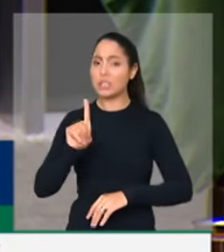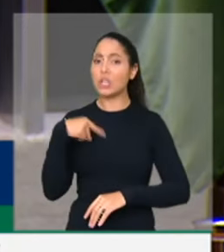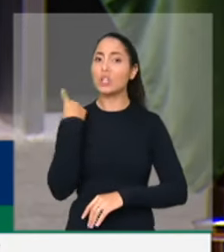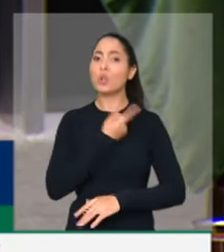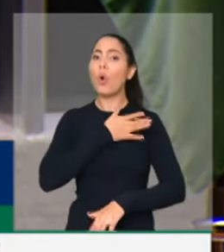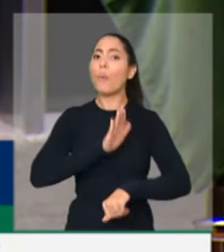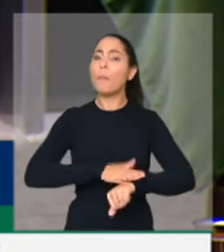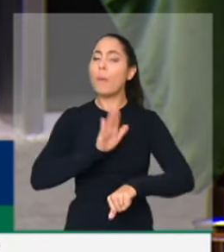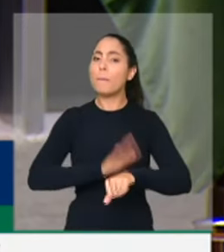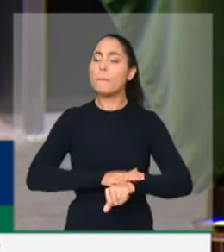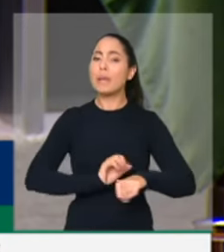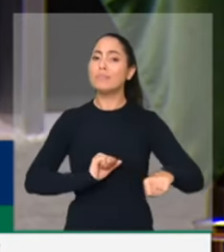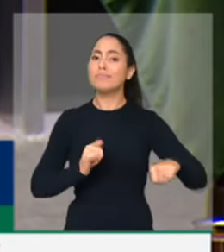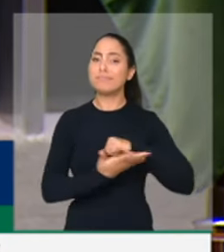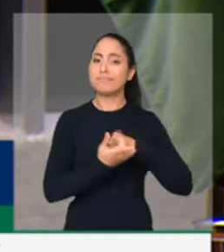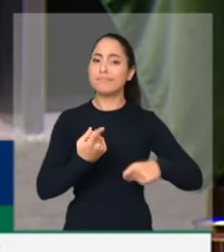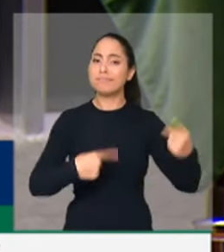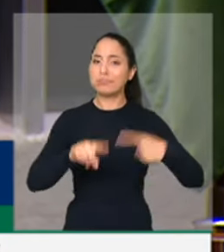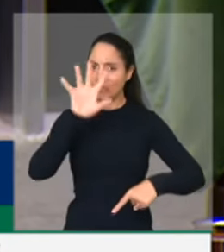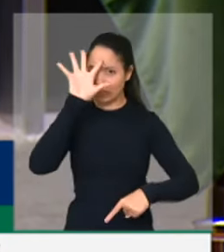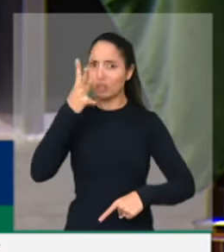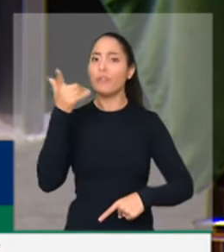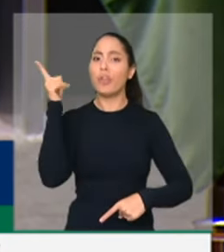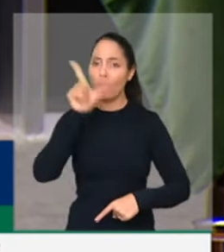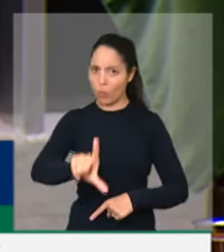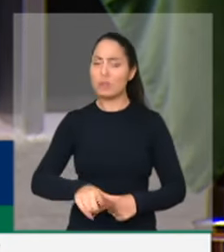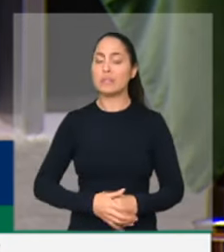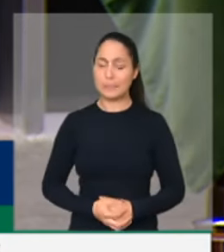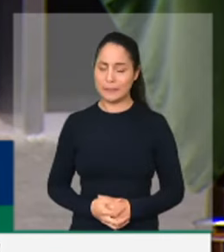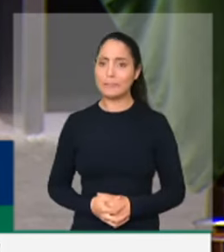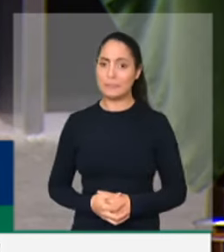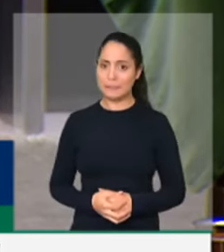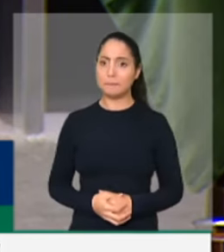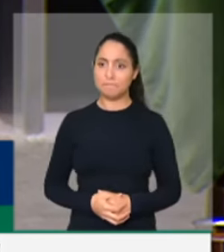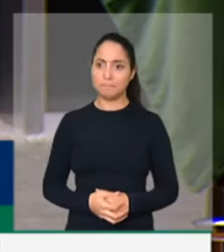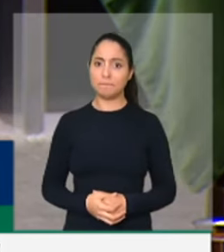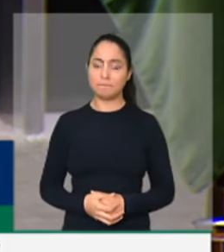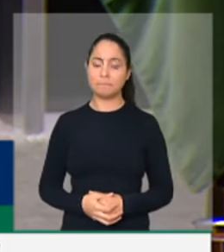COVID-19, O NOVO CORONAVÍRUS HOJE.... NÓS VIVEMOS.... UMA GRAVE CRISE SANITÁRIA E